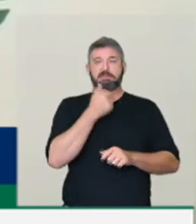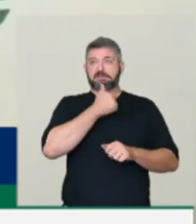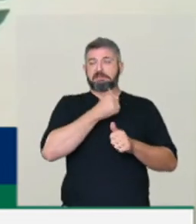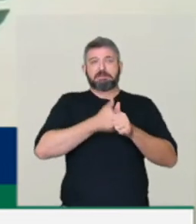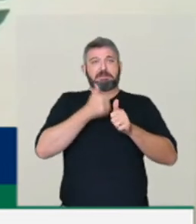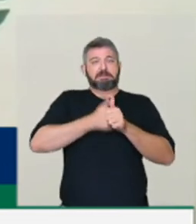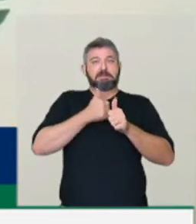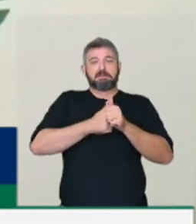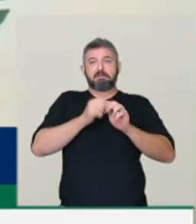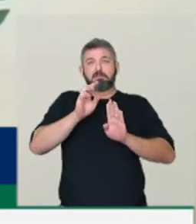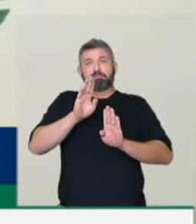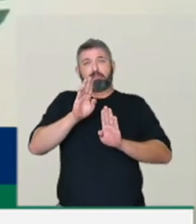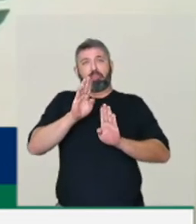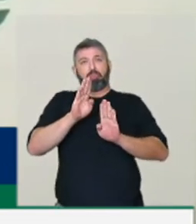POR HORA. EU DIRIA NESSES